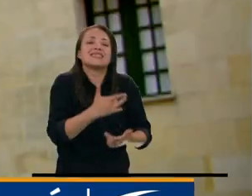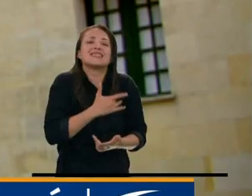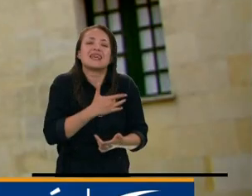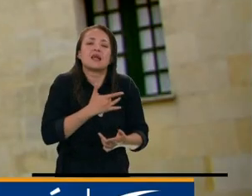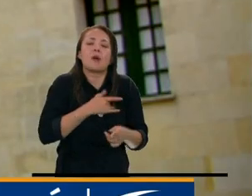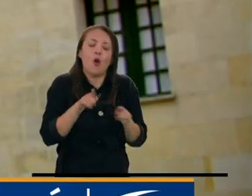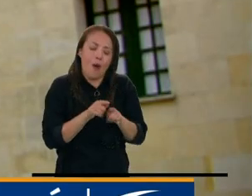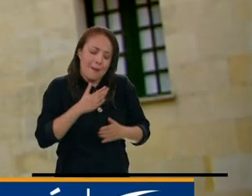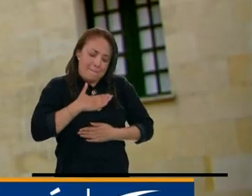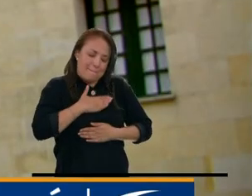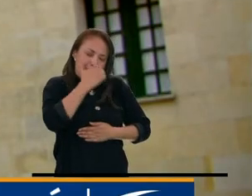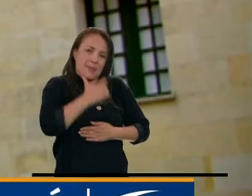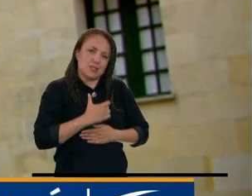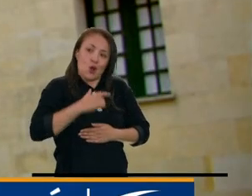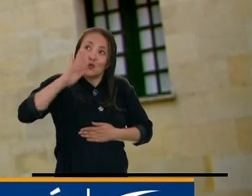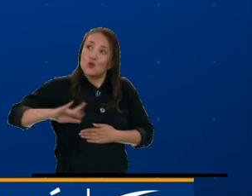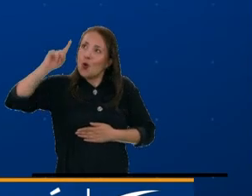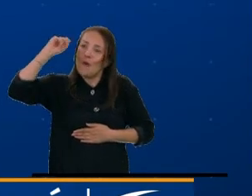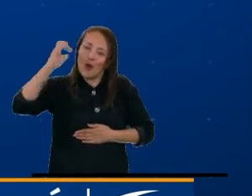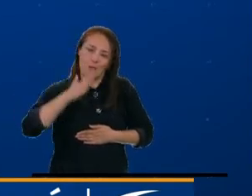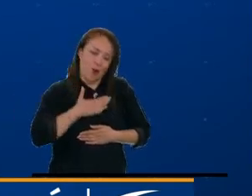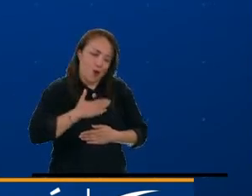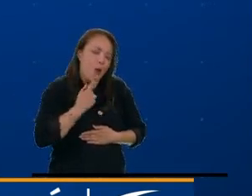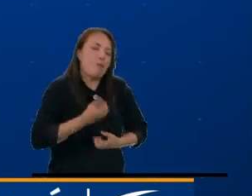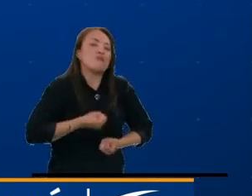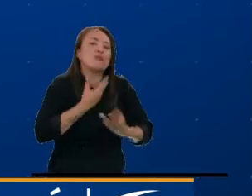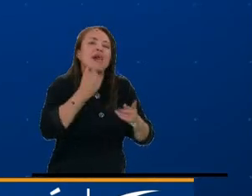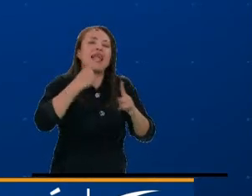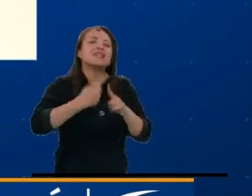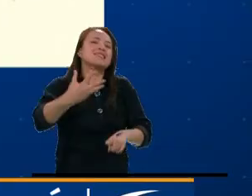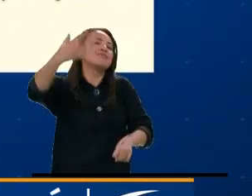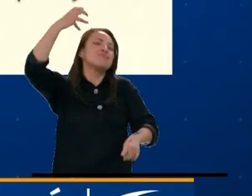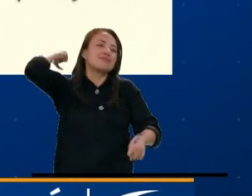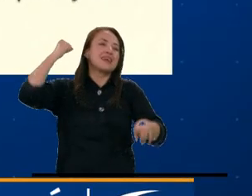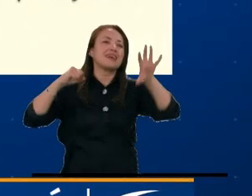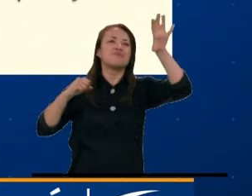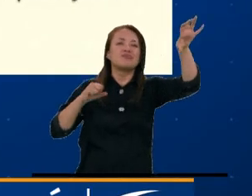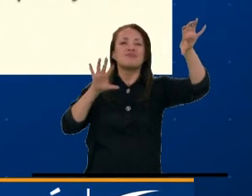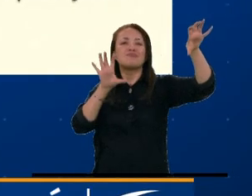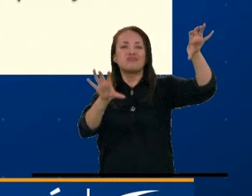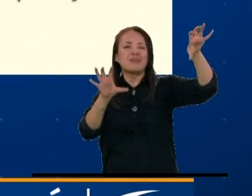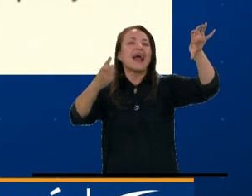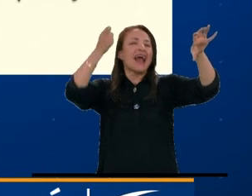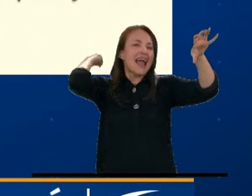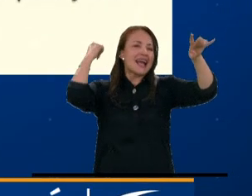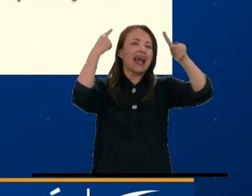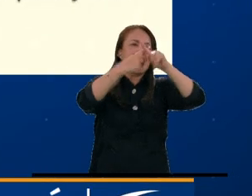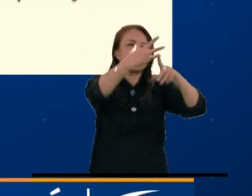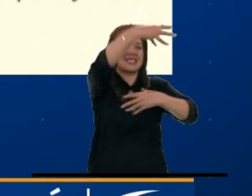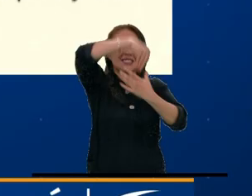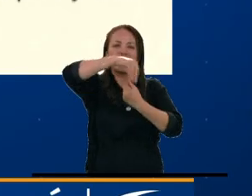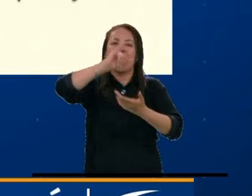pues justifica el por qué lo digo como dice el canciller en la carta: "fue una espontánea